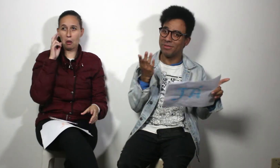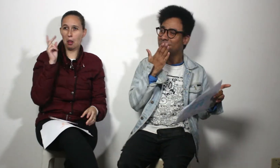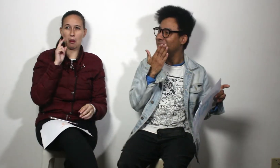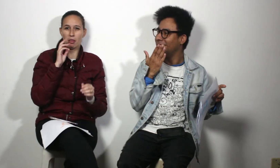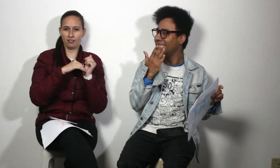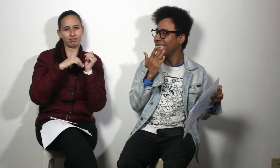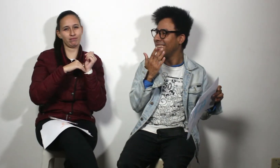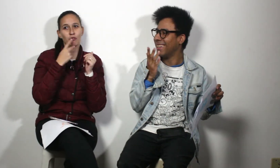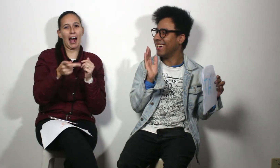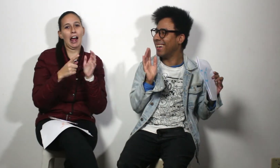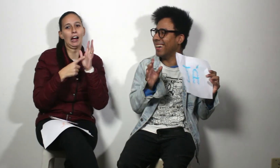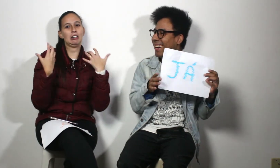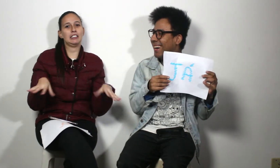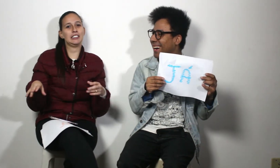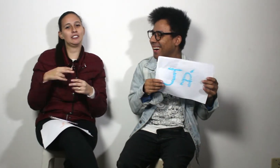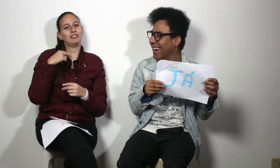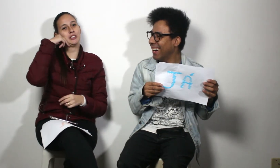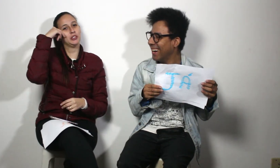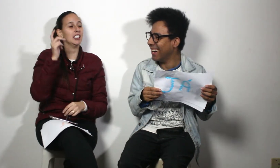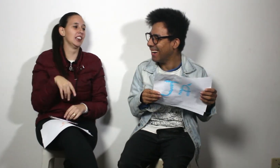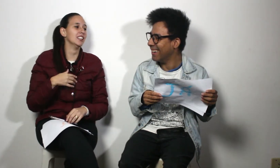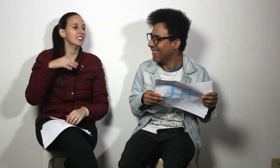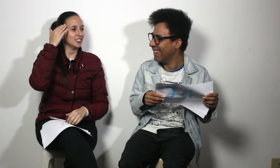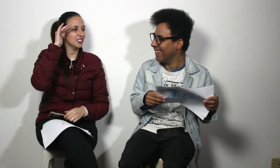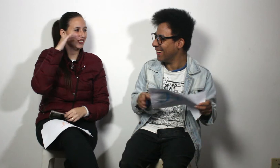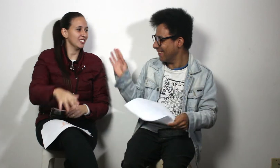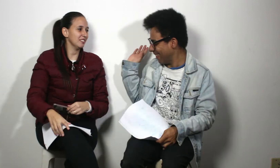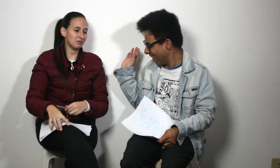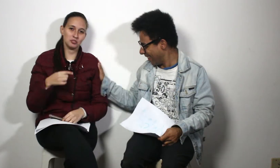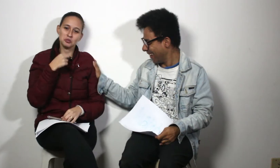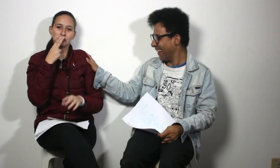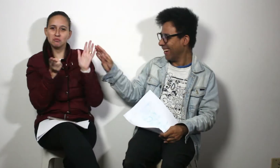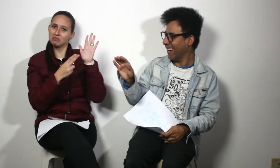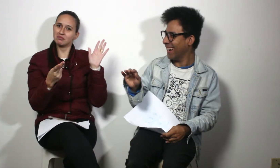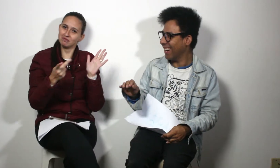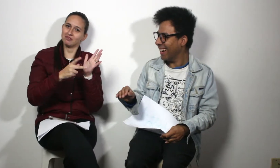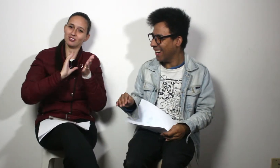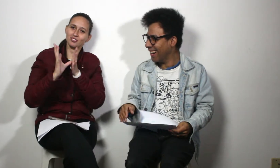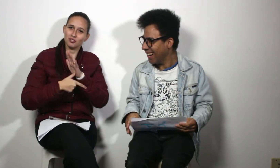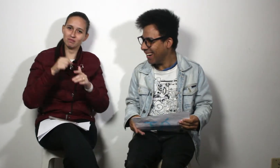Antes falar !Ele não quer! Muito segredo! ele muito tímido ( riso)